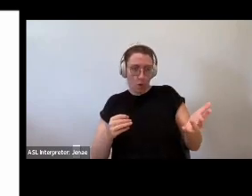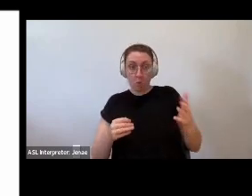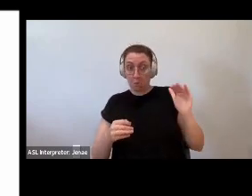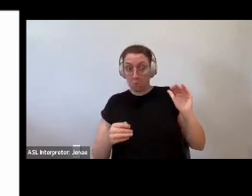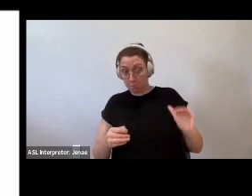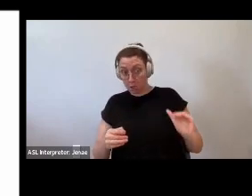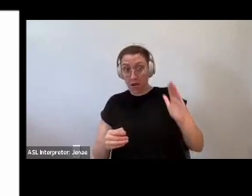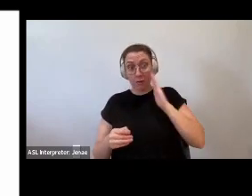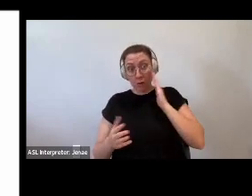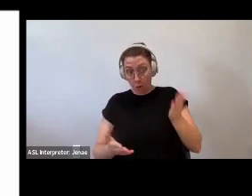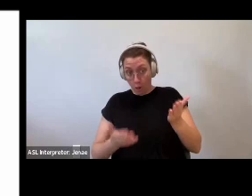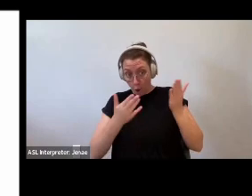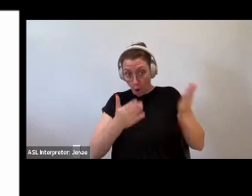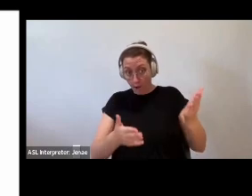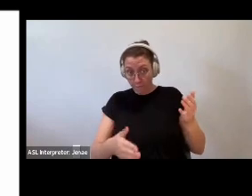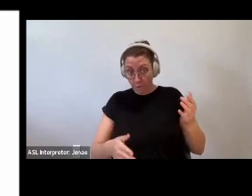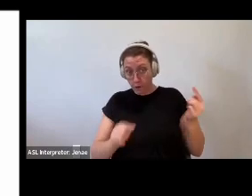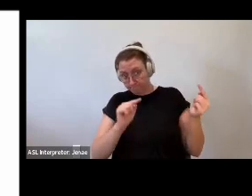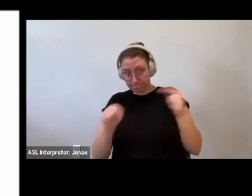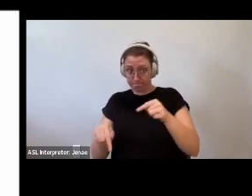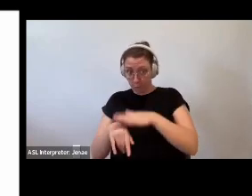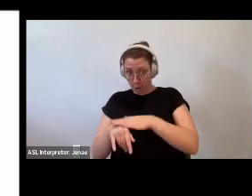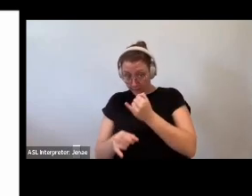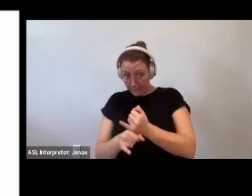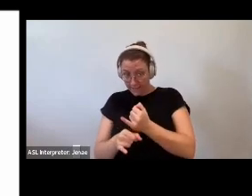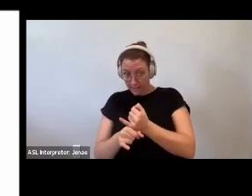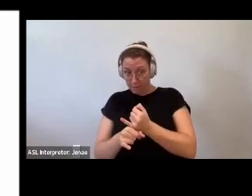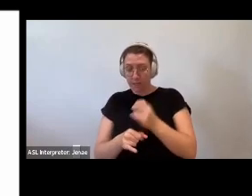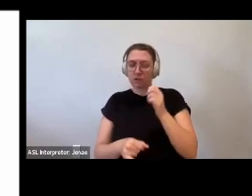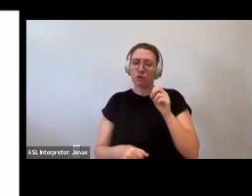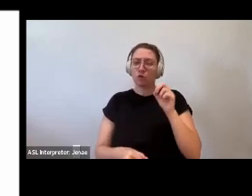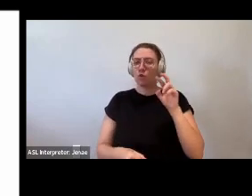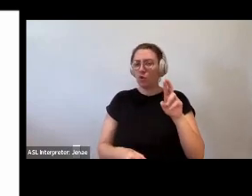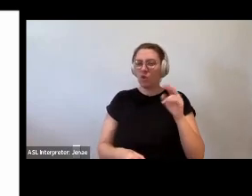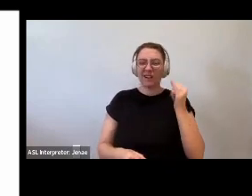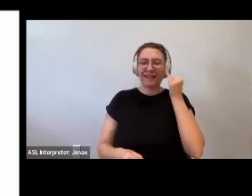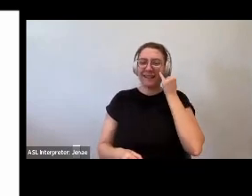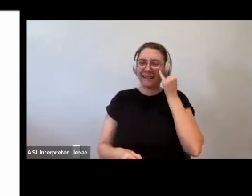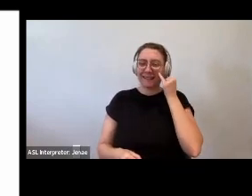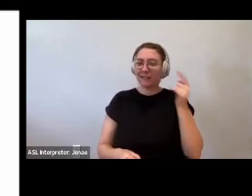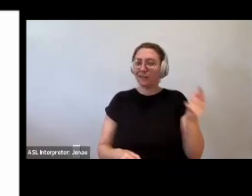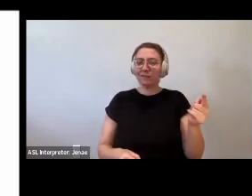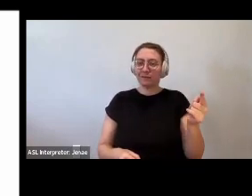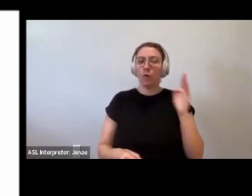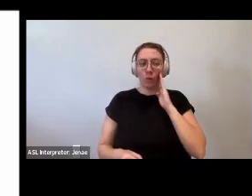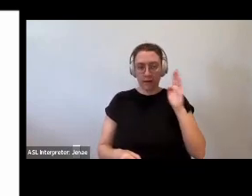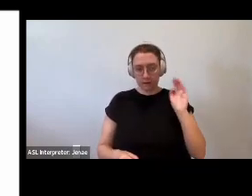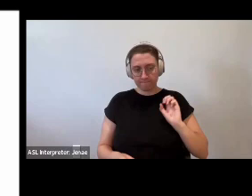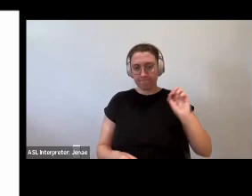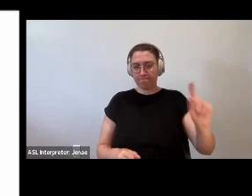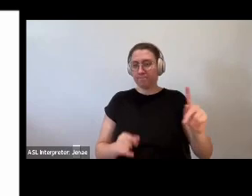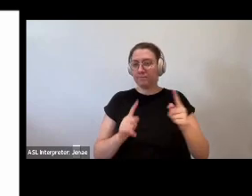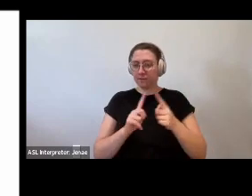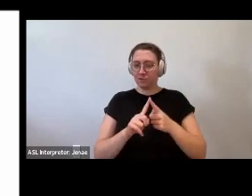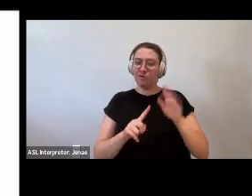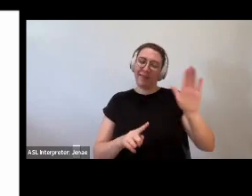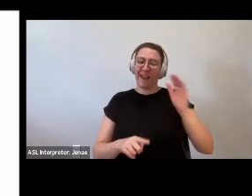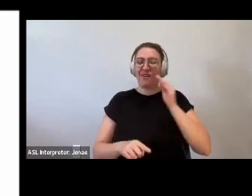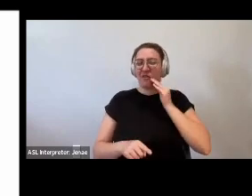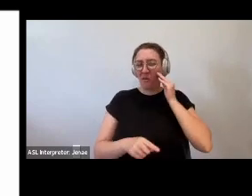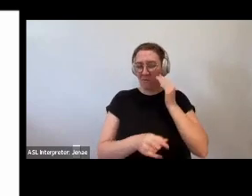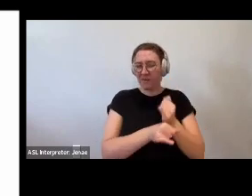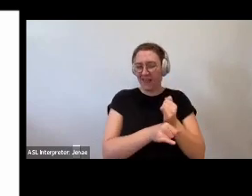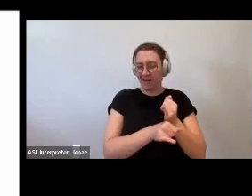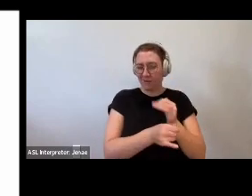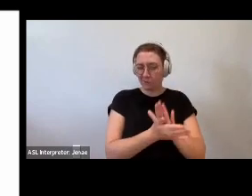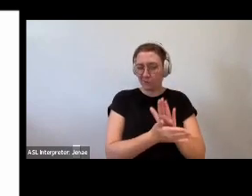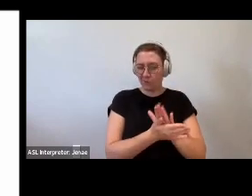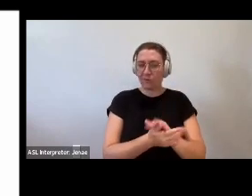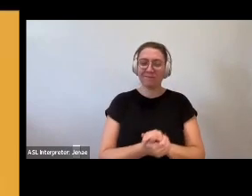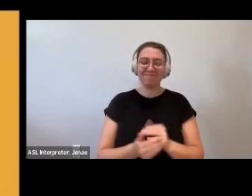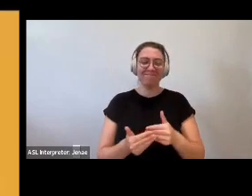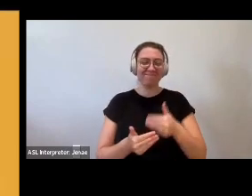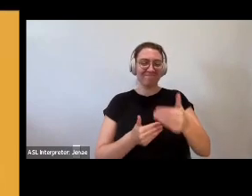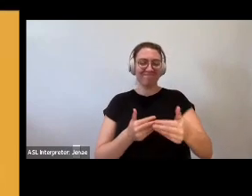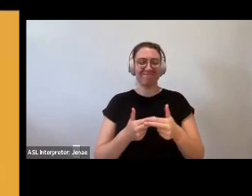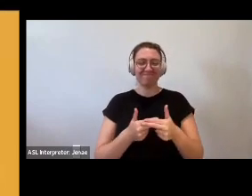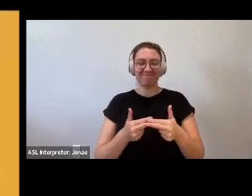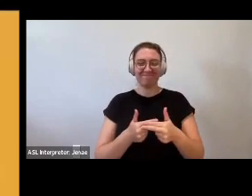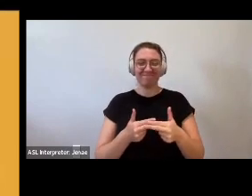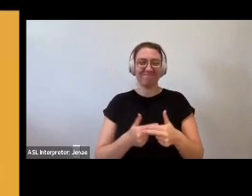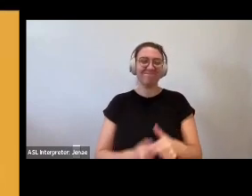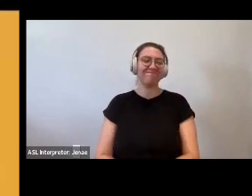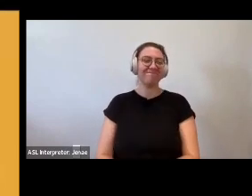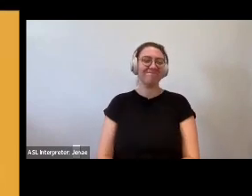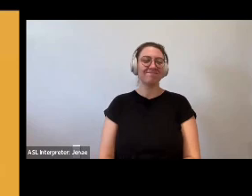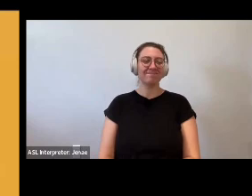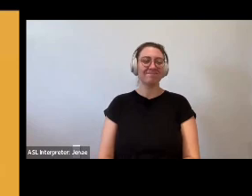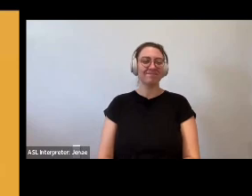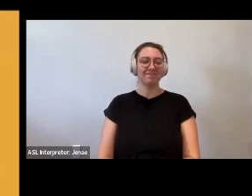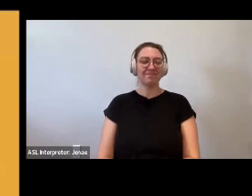se le ofrecerá a su hijo/a una ubicación en nuestro campus o si debe regresar a su campus de origen. Siguiente diapositiva.